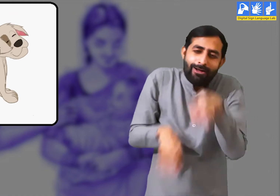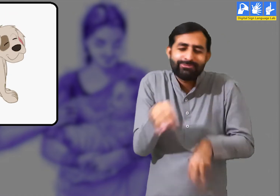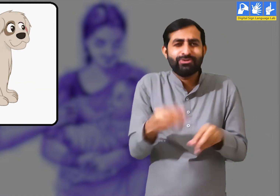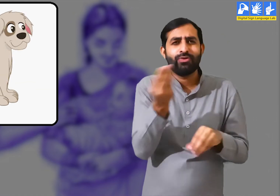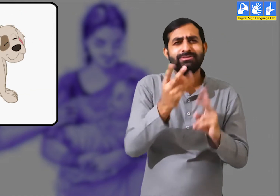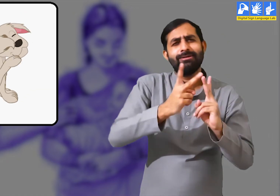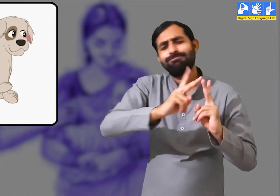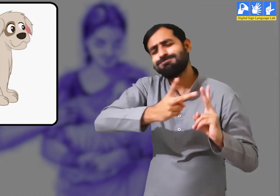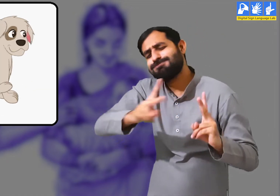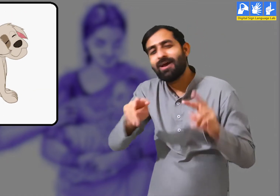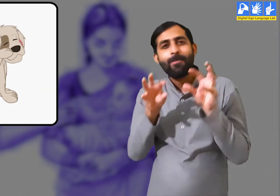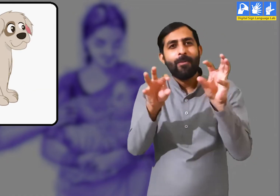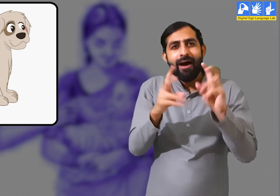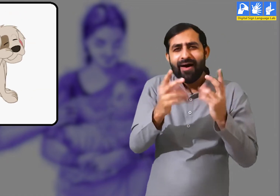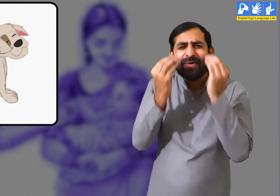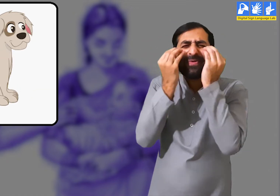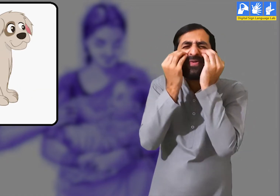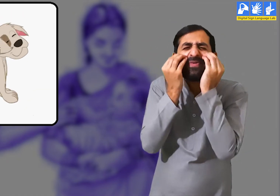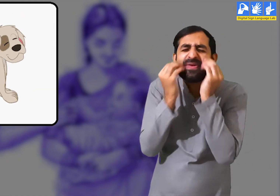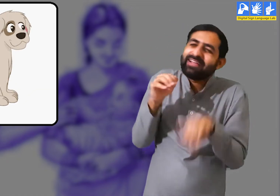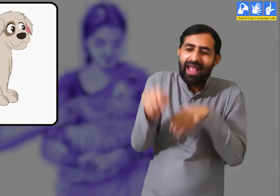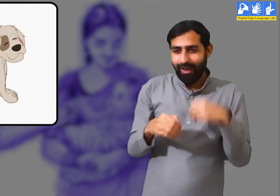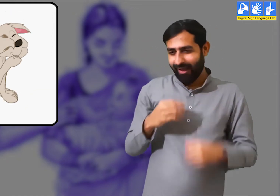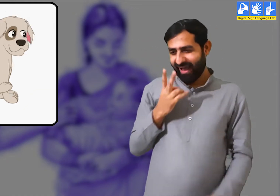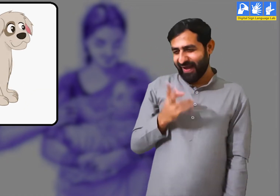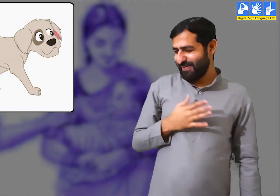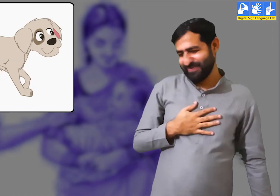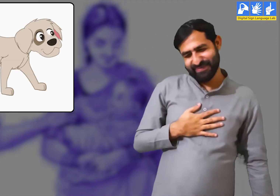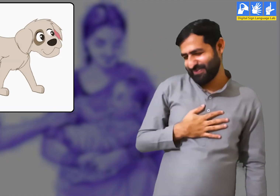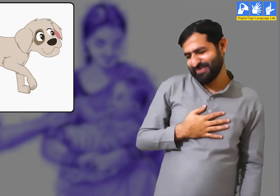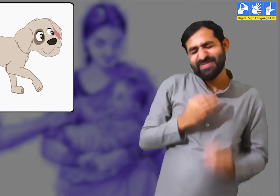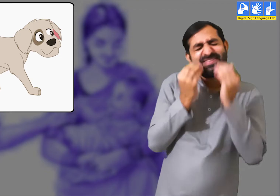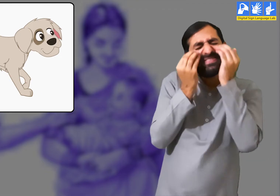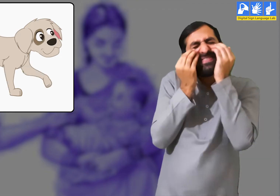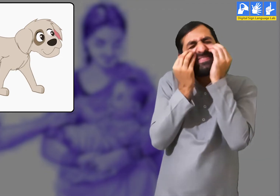उसी तरह हमें सभी प्रकार के पालतू जानवर भी हमें बहुत ही प्यारे लगते हैं।